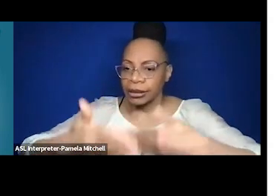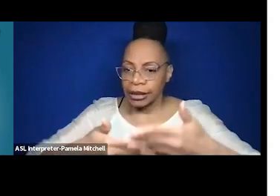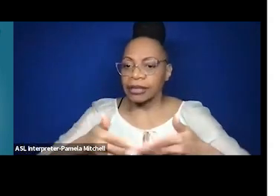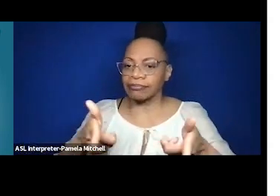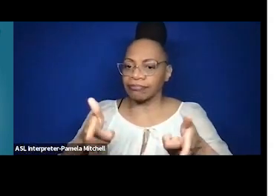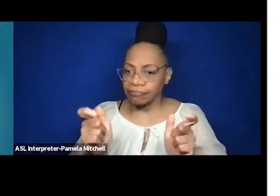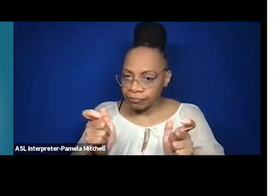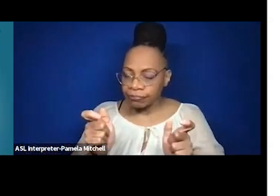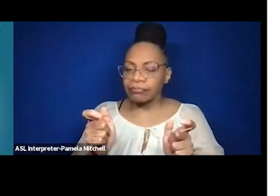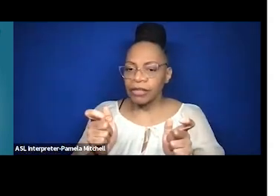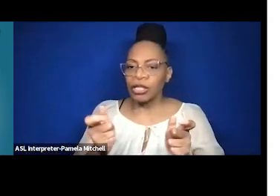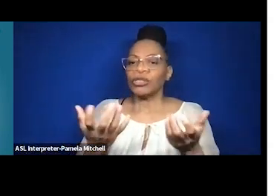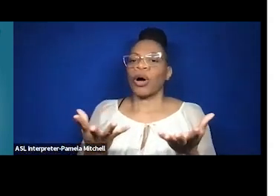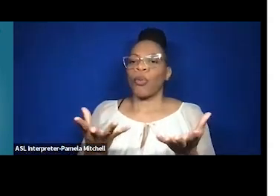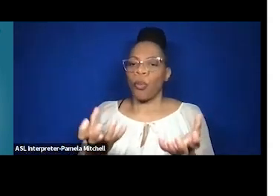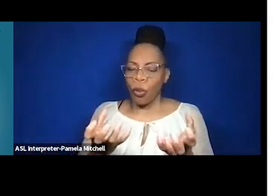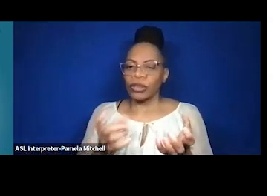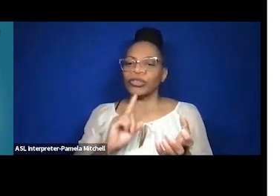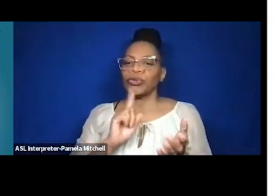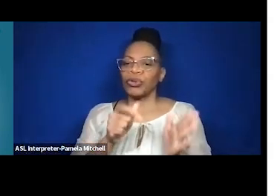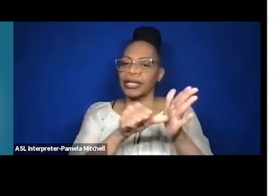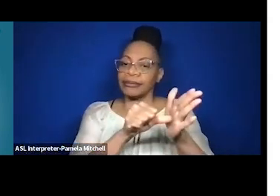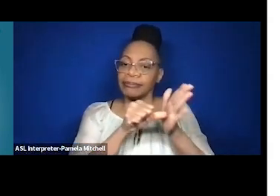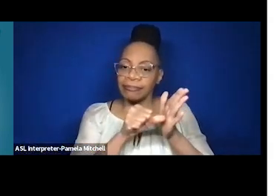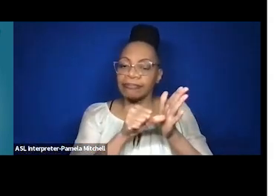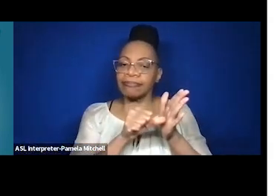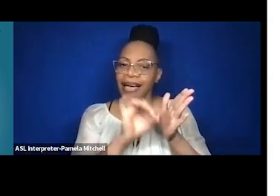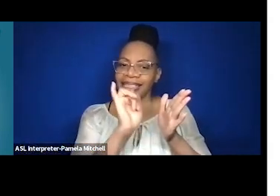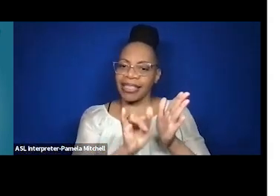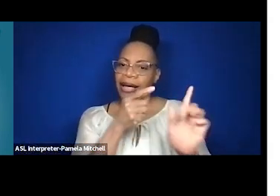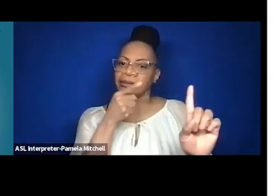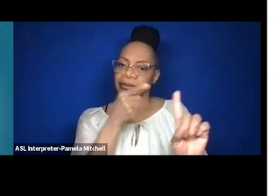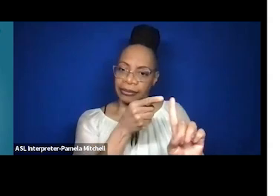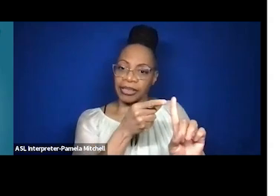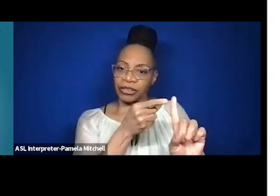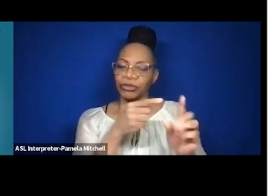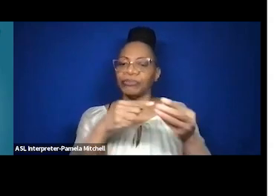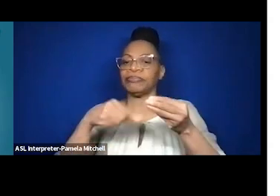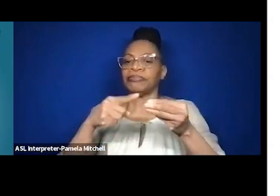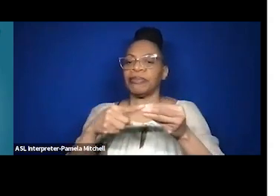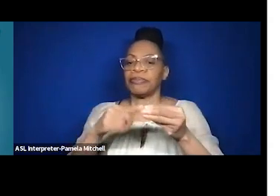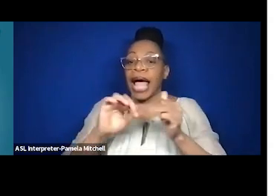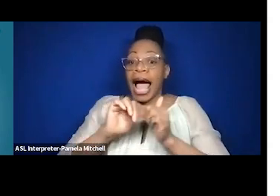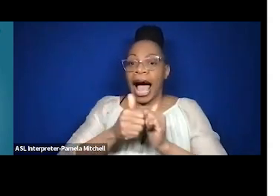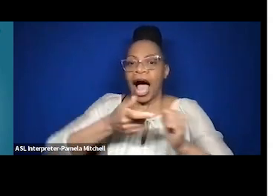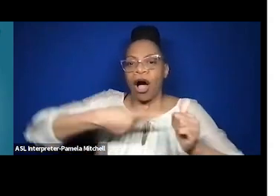Así que solo quería señalar esa intencionalidad sobre cómo hacemos este trabajo